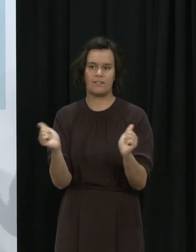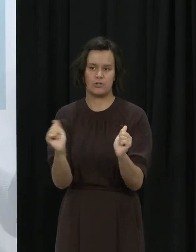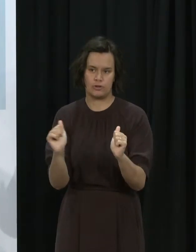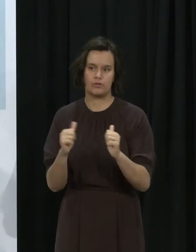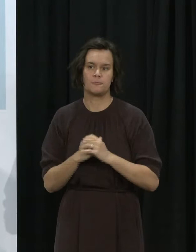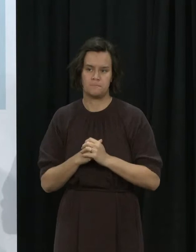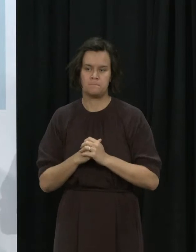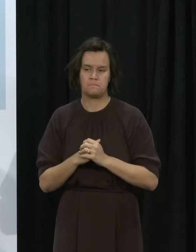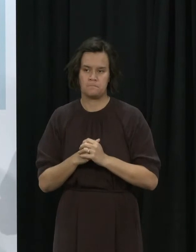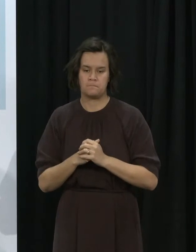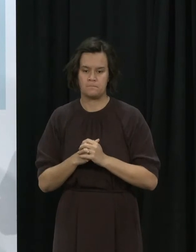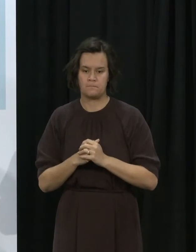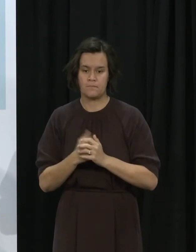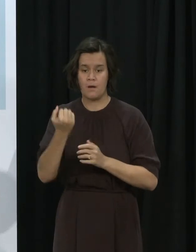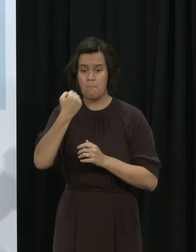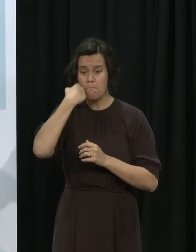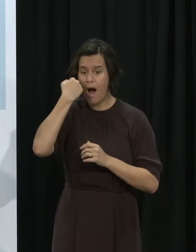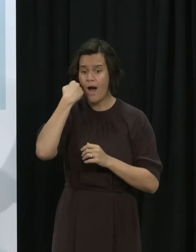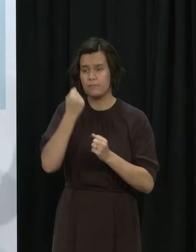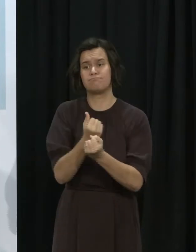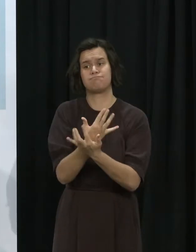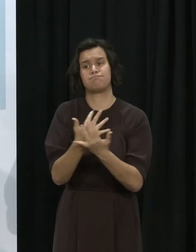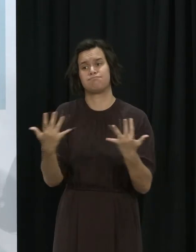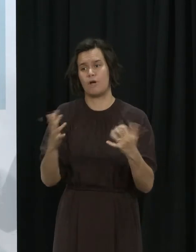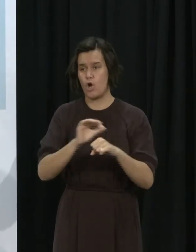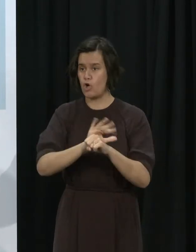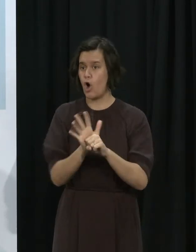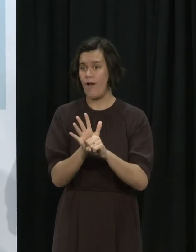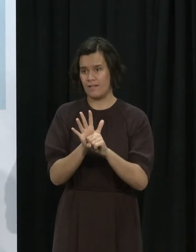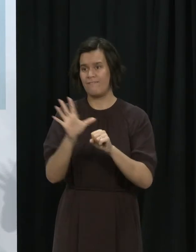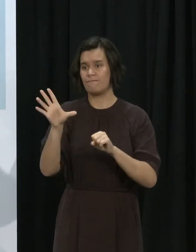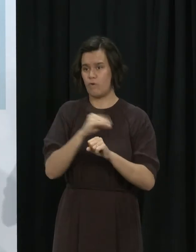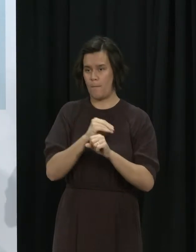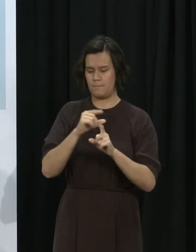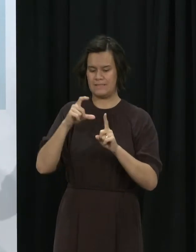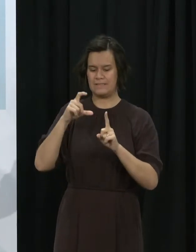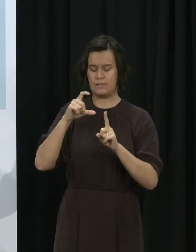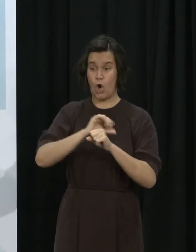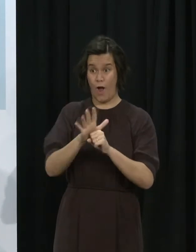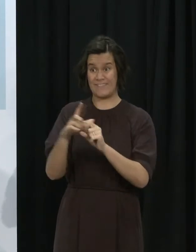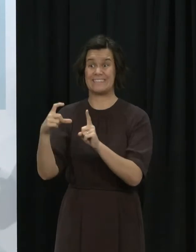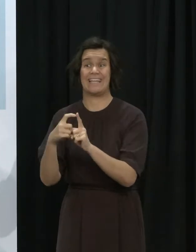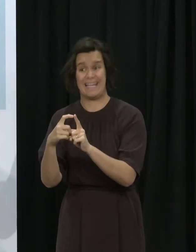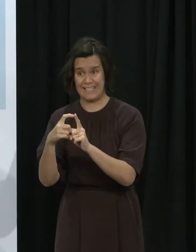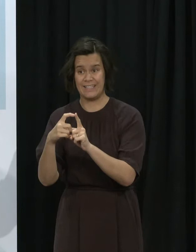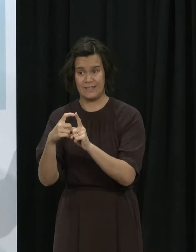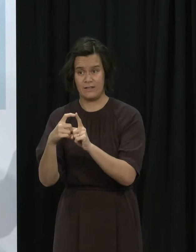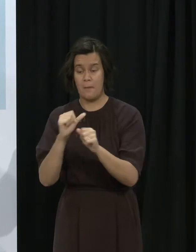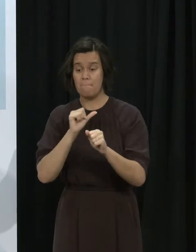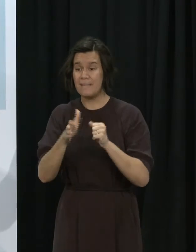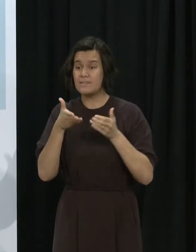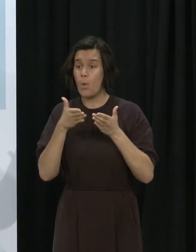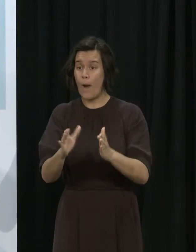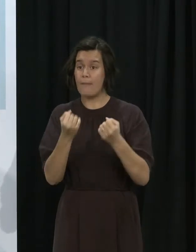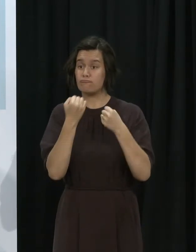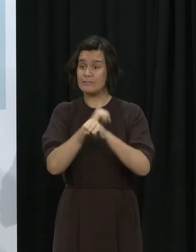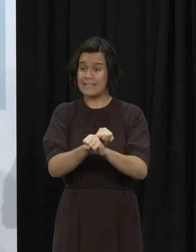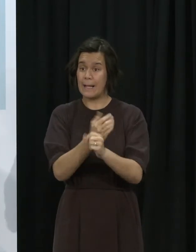Akuhata, neke atu i te 500 nga keehi kua tuhia ki era neke atu i te 60 tau. E mohio ana koe,